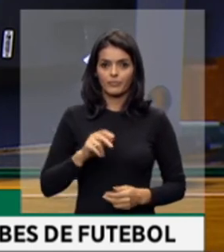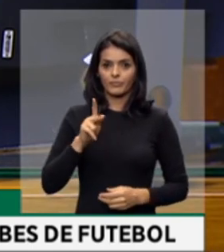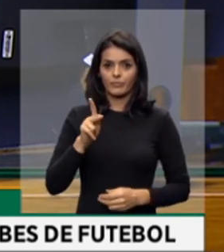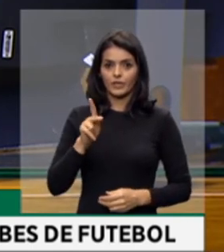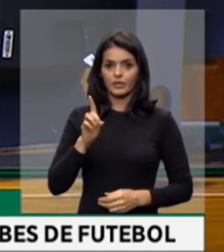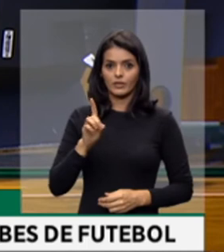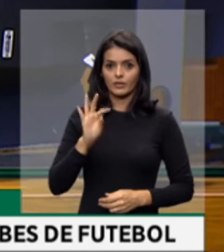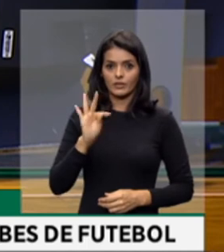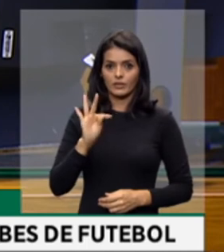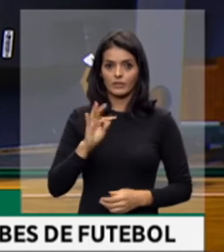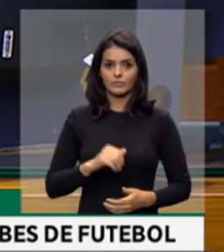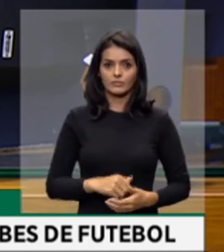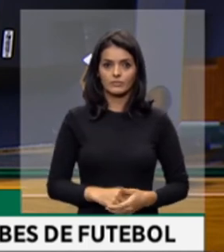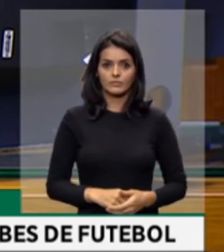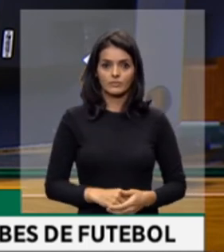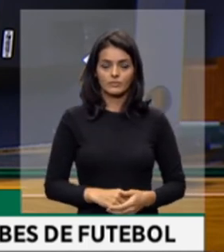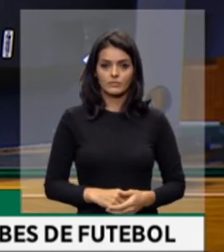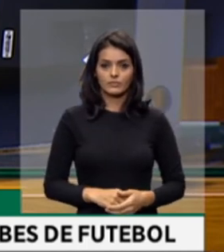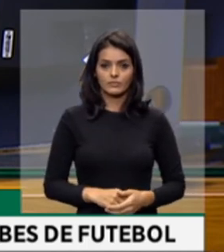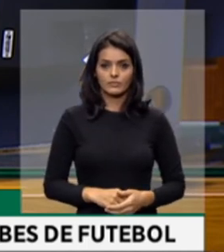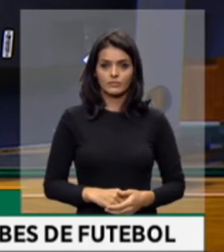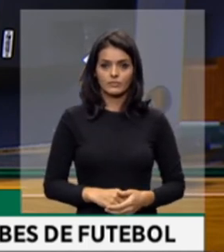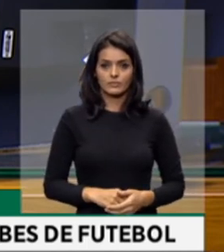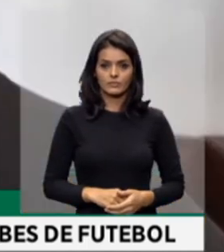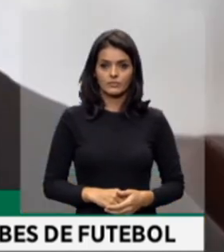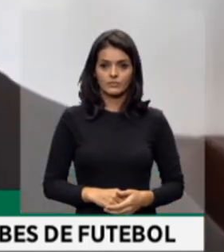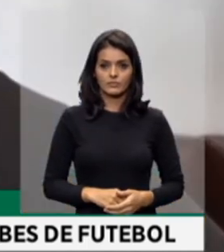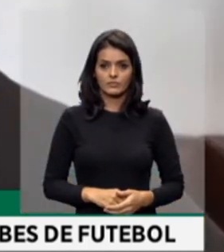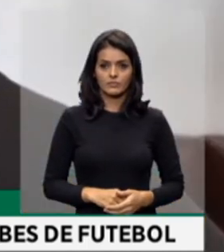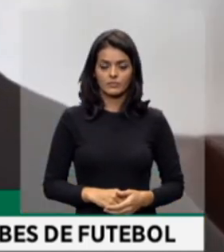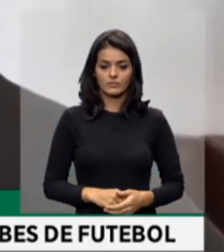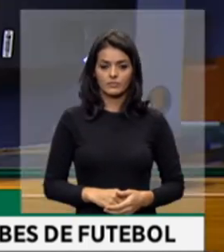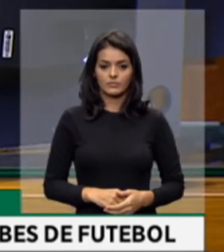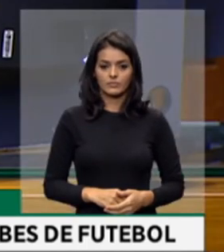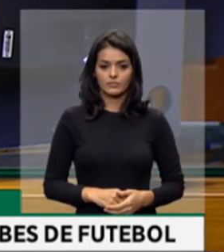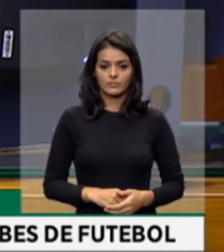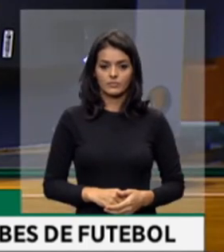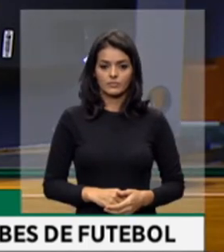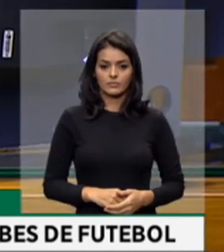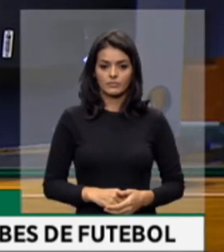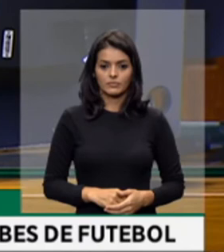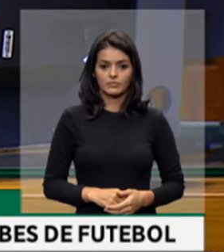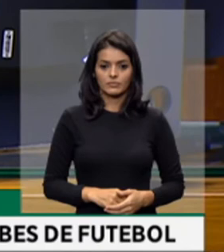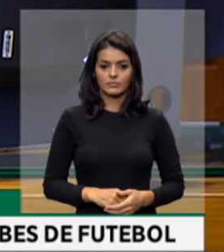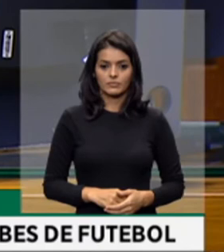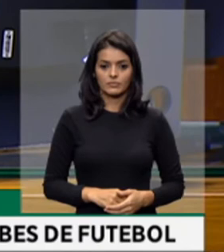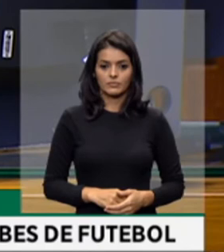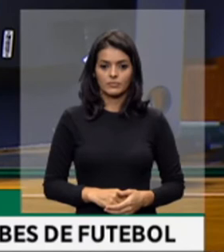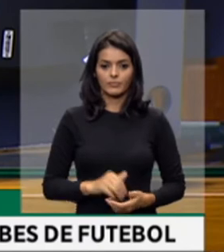VOTA O MDB? MDB? COMO VOTA O PSD? [DEPUTADO]: PSD VOTA NÃO, SENHOR PRESIDENTE. [PRESIDENTE]: COMO